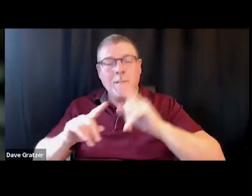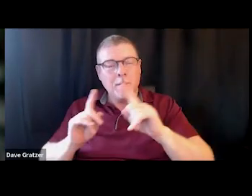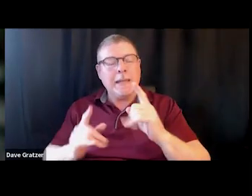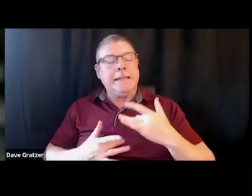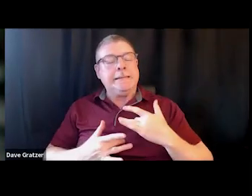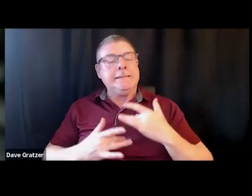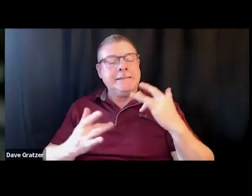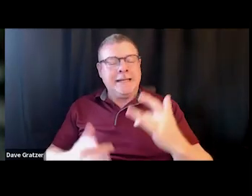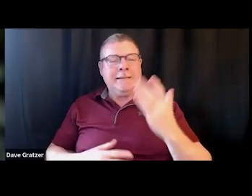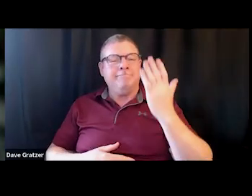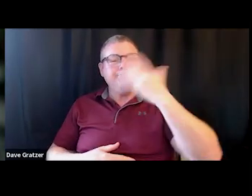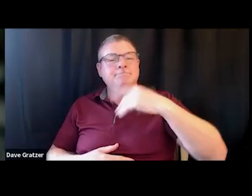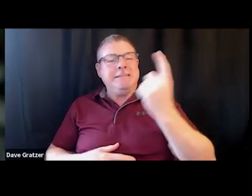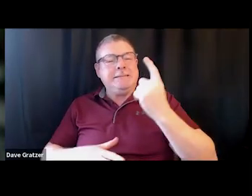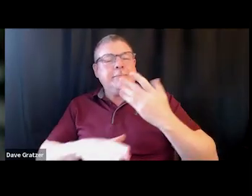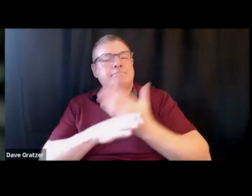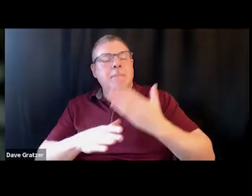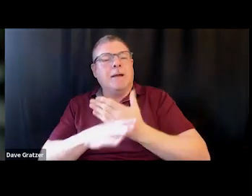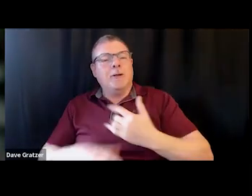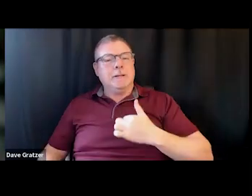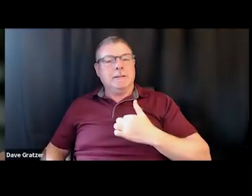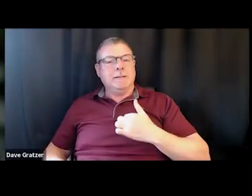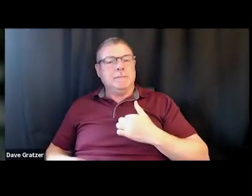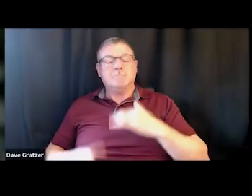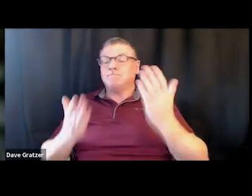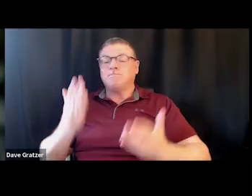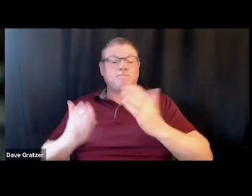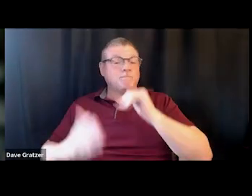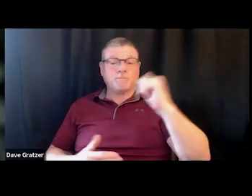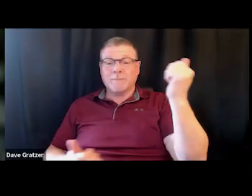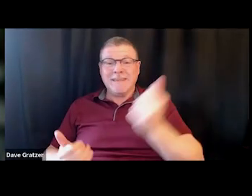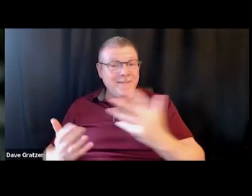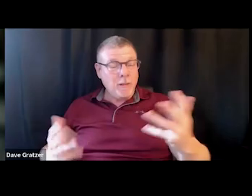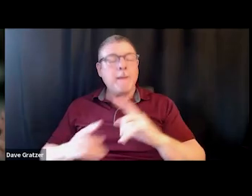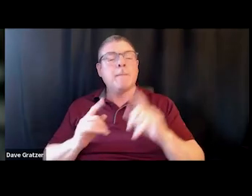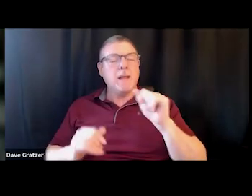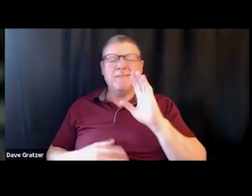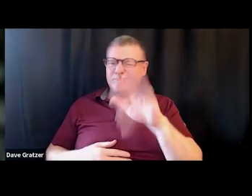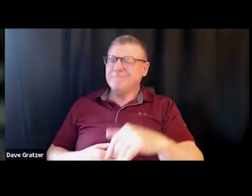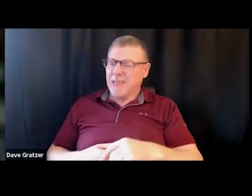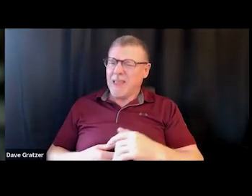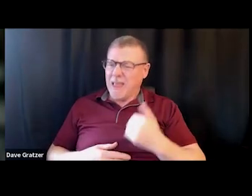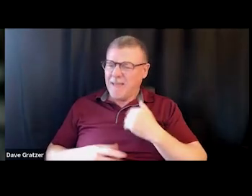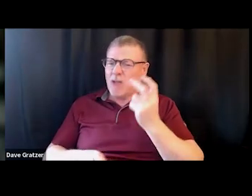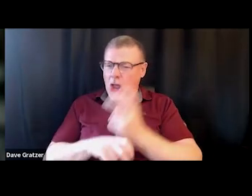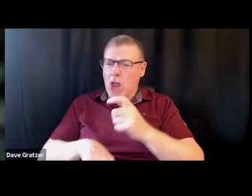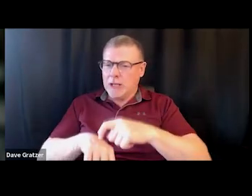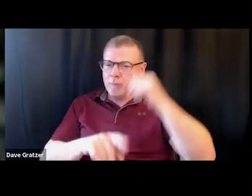sobre algunas cosas que les molestan. Puede que no sea todo, pero podrían decir: "Sí, tengo muchas dificultades para recordar mis citas".